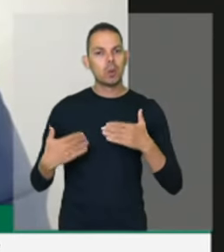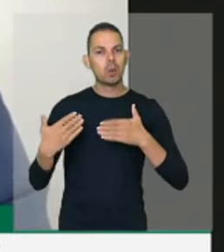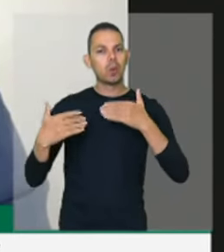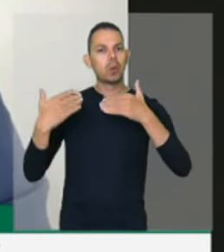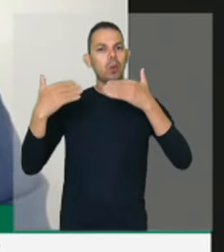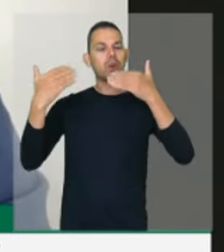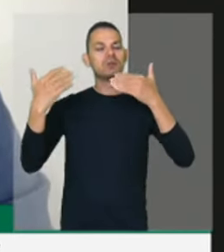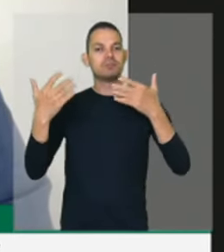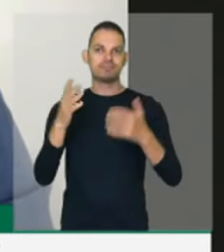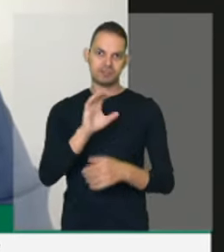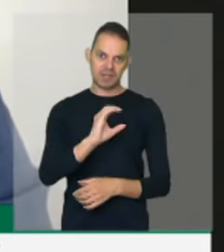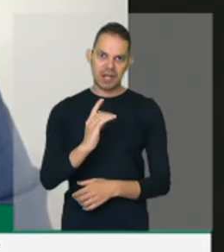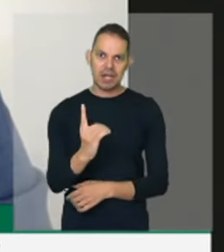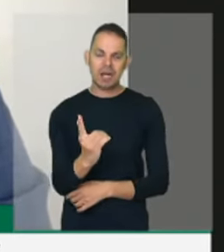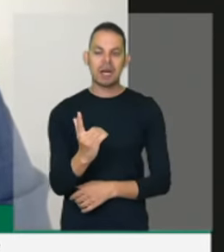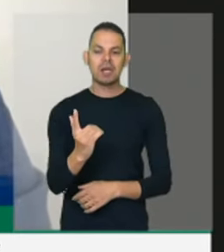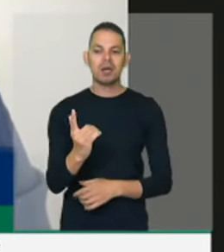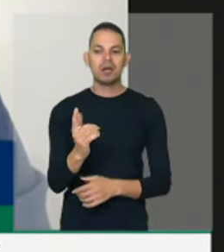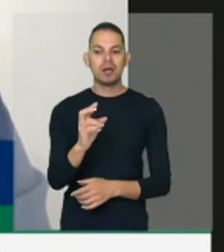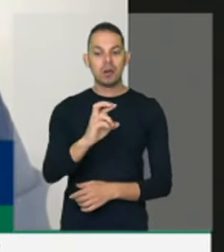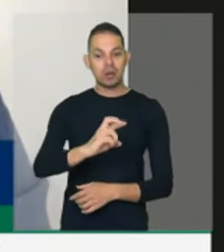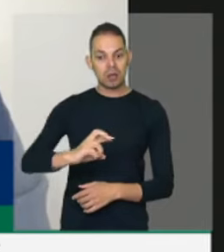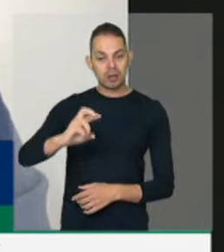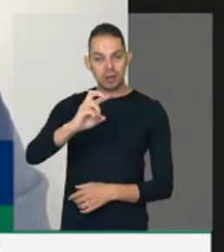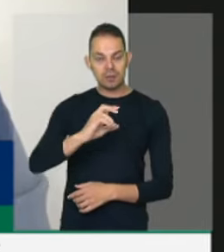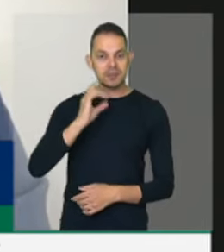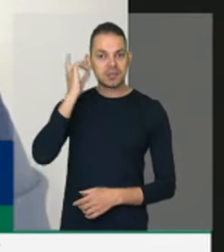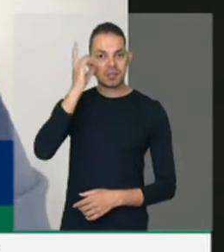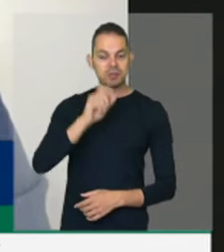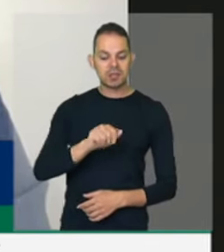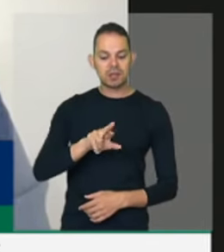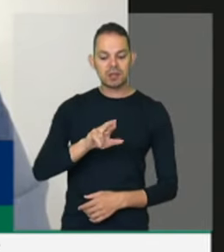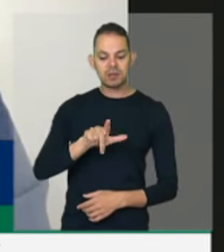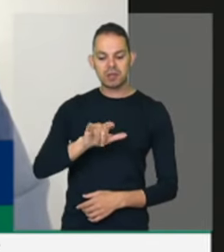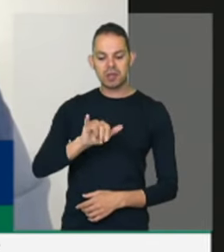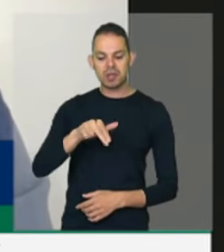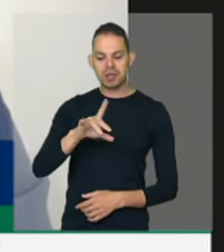ARLINDO CHINAGLIA É MUITO IMPORTANTE. NO SENTIDO DE.... CRIAR UM CRITÉRIO EM TERMOS DE VALORES PARA QUE NÃO HAJA